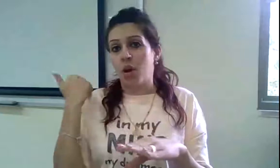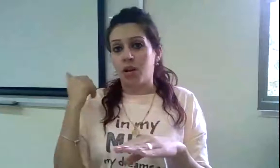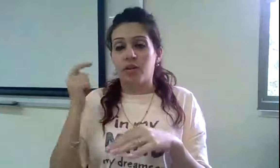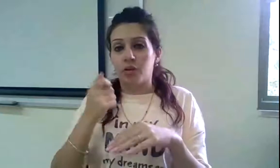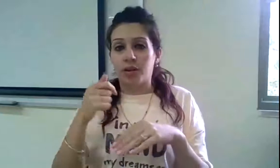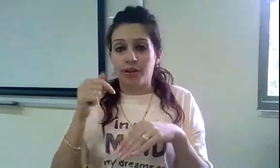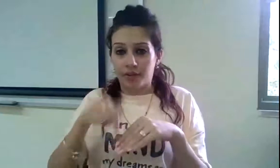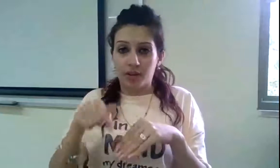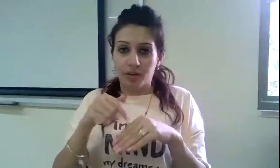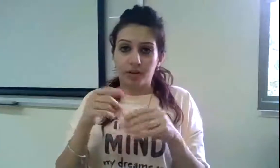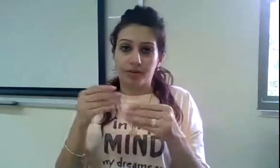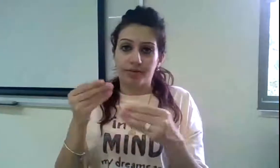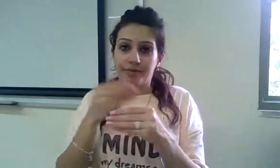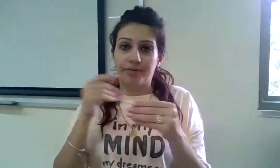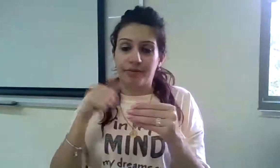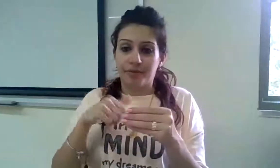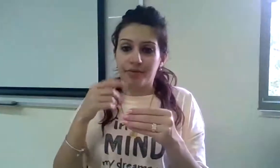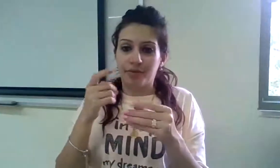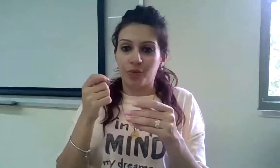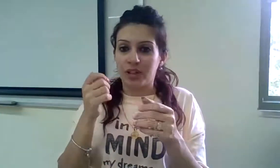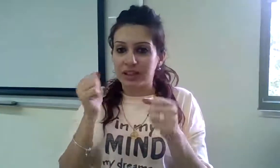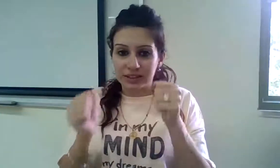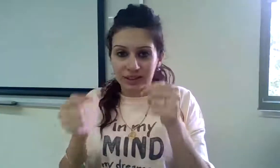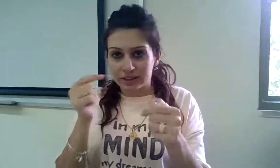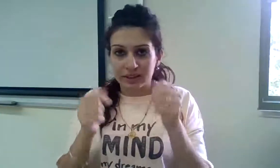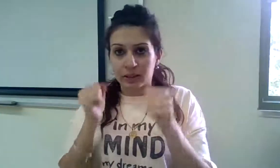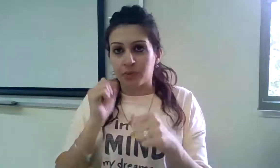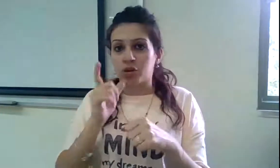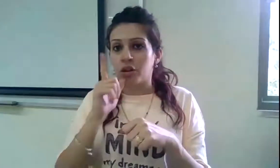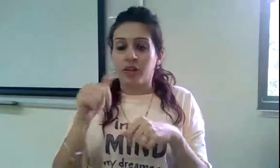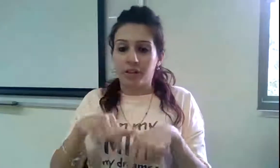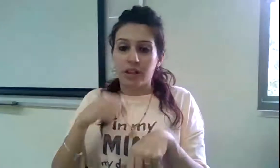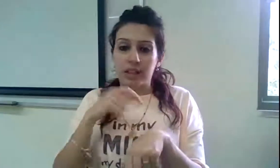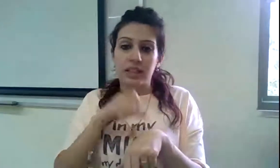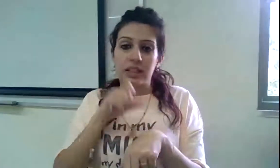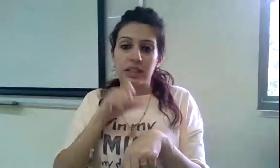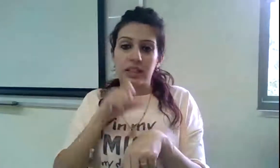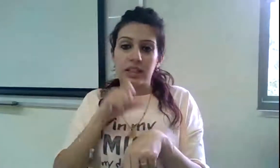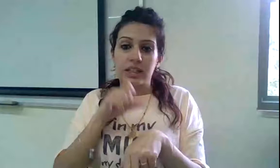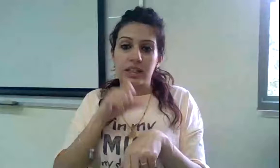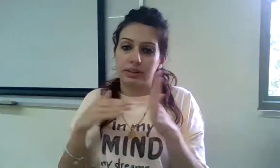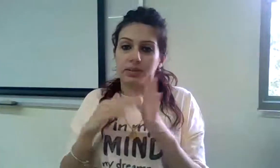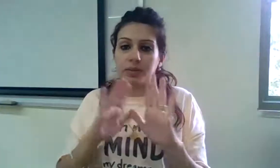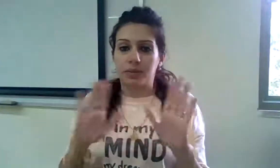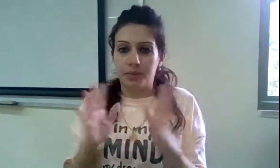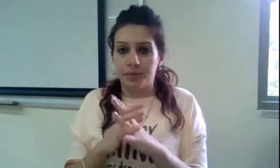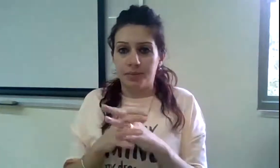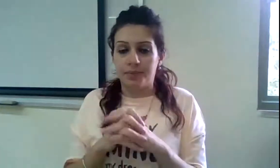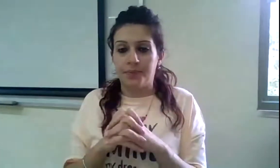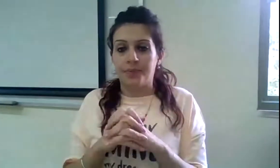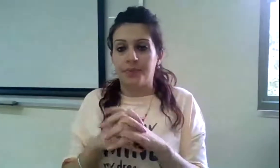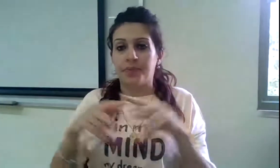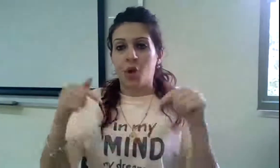يعد مرنا بعض الشيء اعتمادا على متغيرات المؤتمر. ولكن بصورة عامة فأن لدينا ساعة ونصف. أود أن ارحب بضيوف اليوم